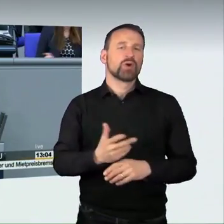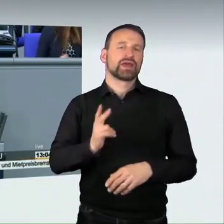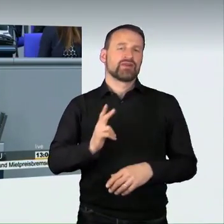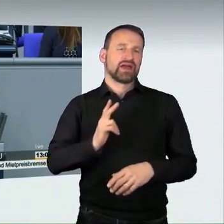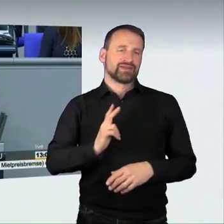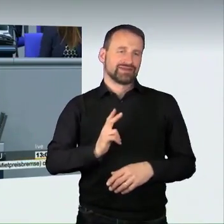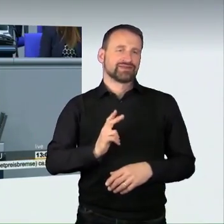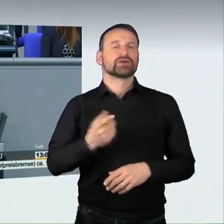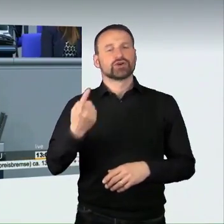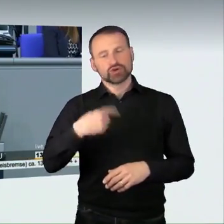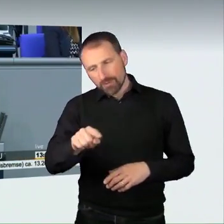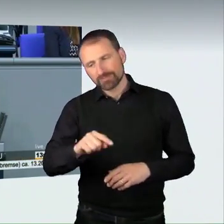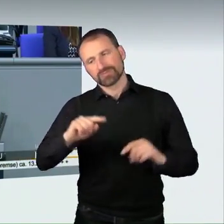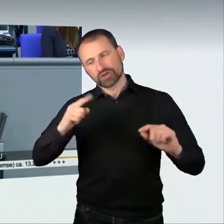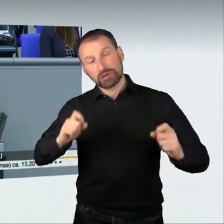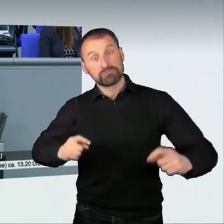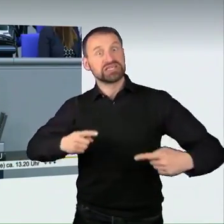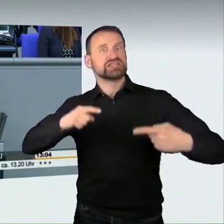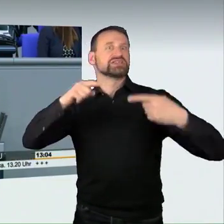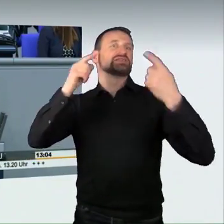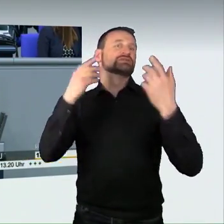Ich muss am Anfang ganz eindeutig sagen: